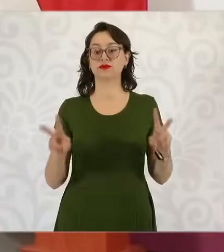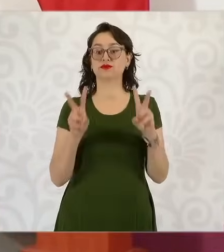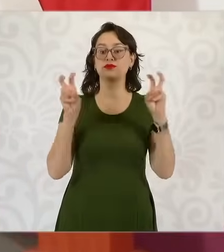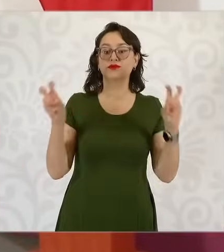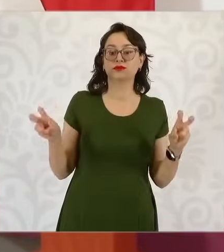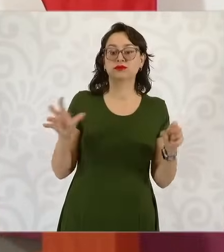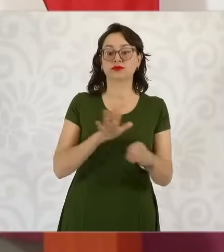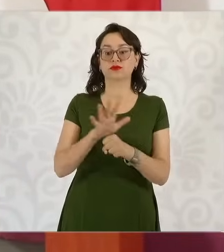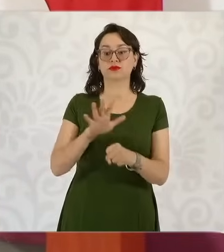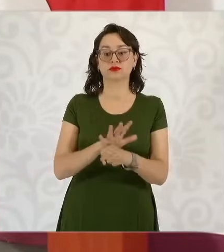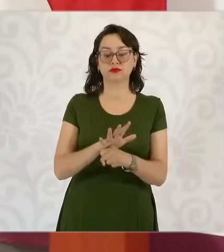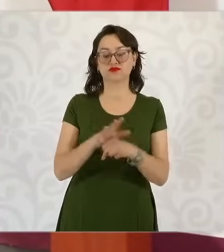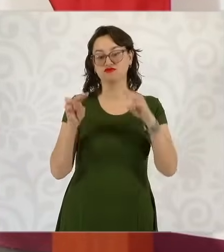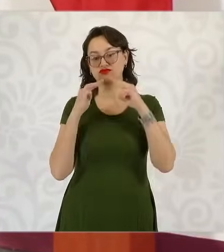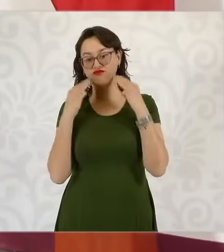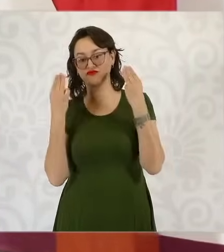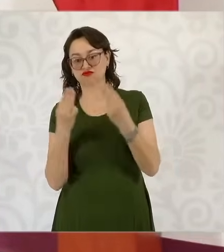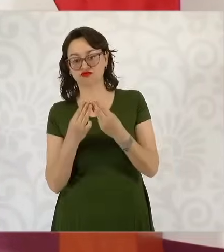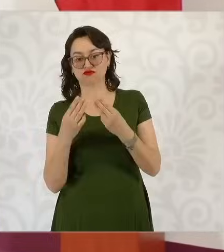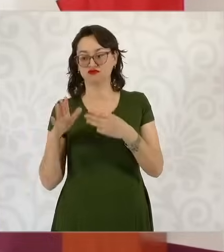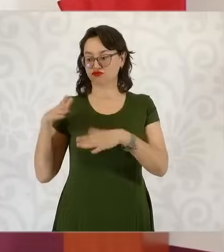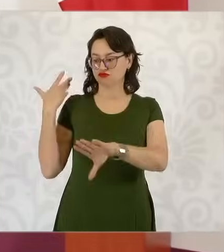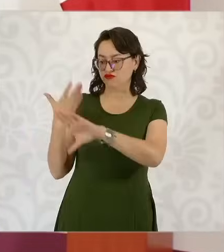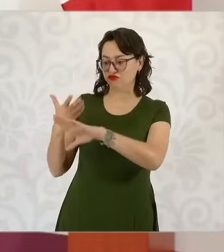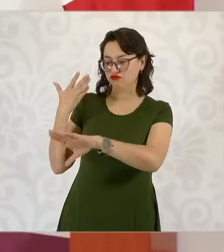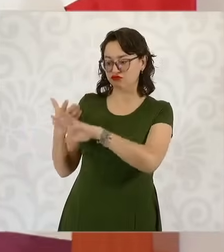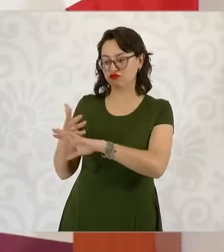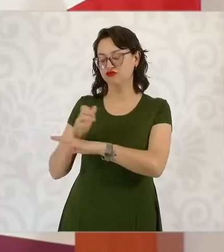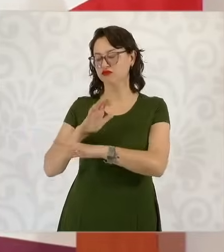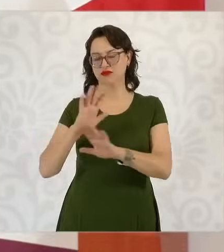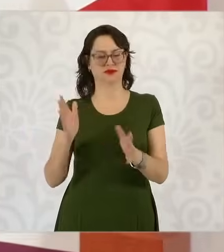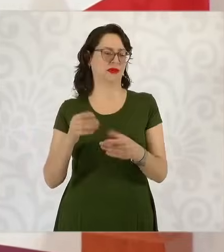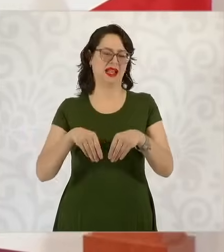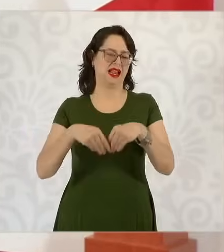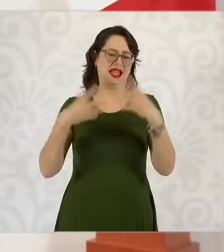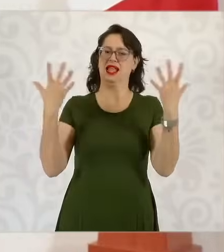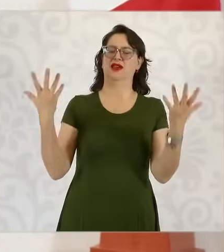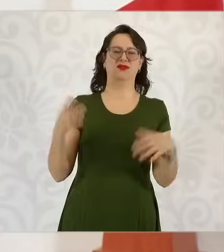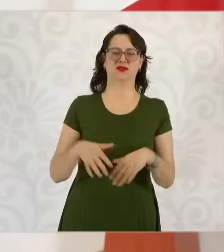organizada o no si no queremos que se cumpla eso por supuesto que sí